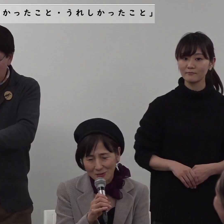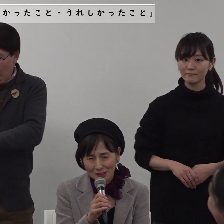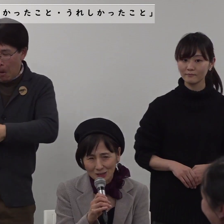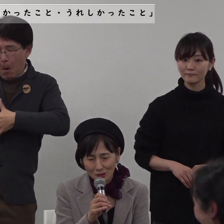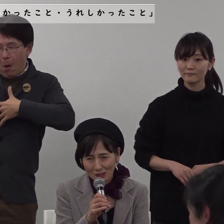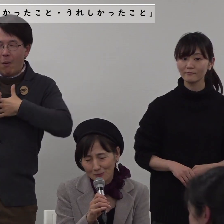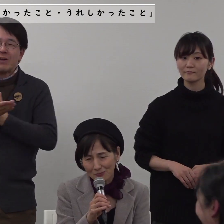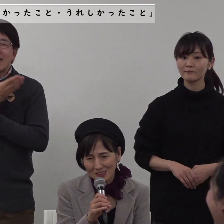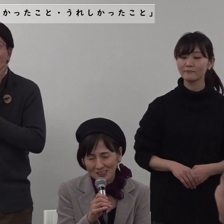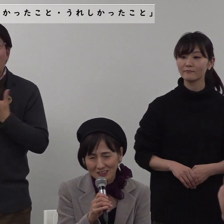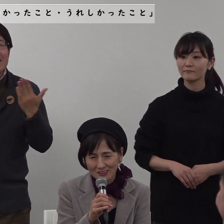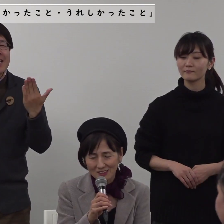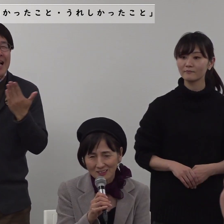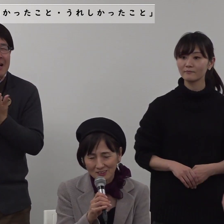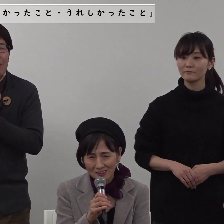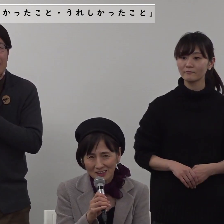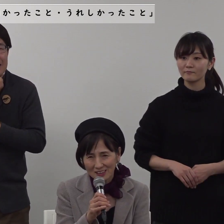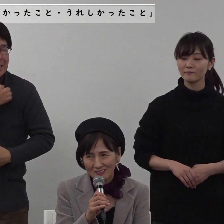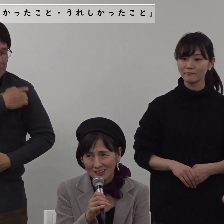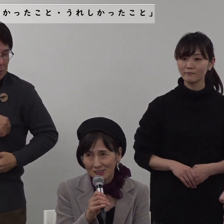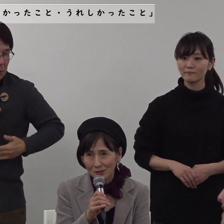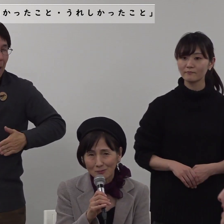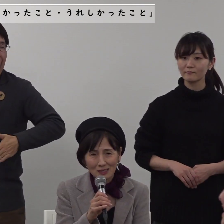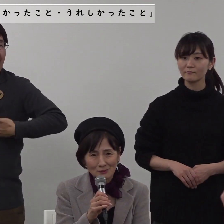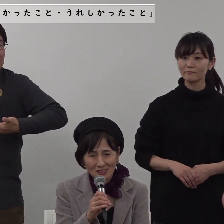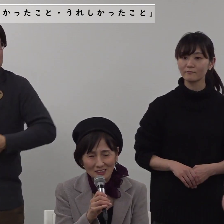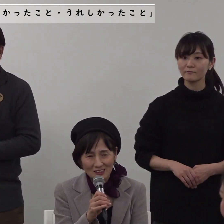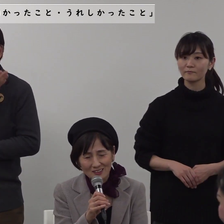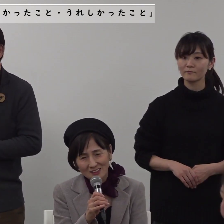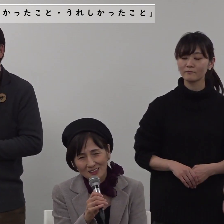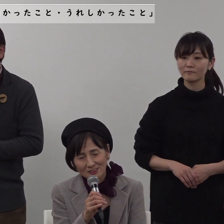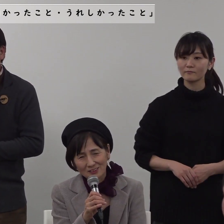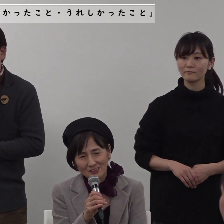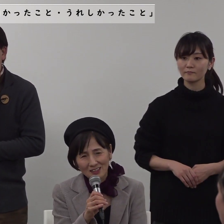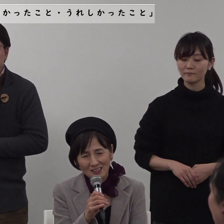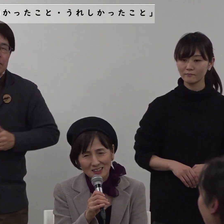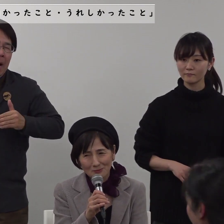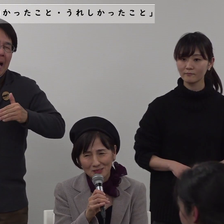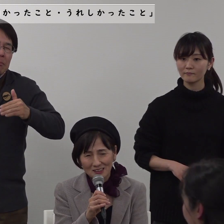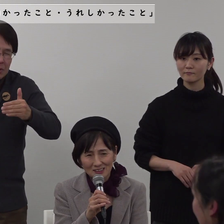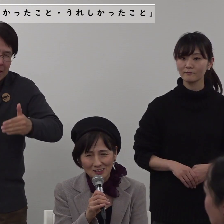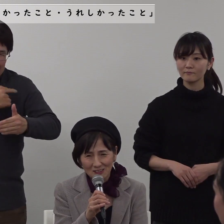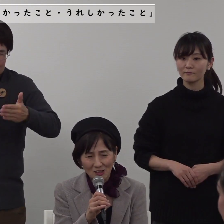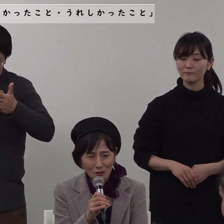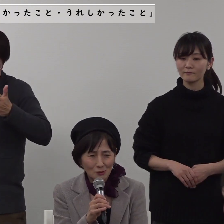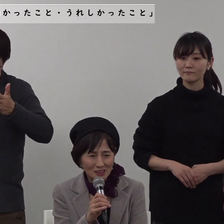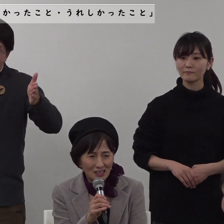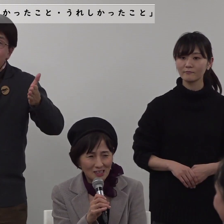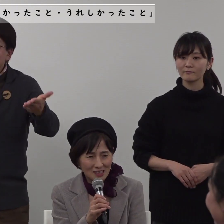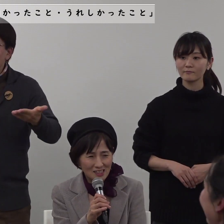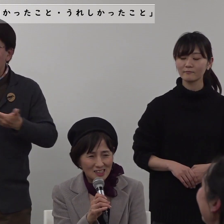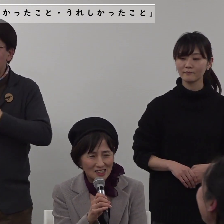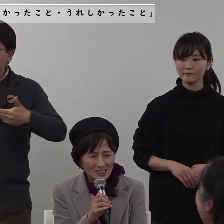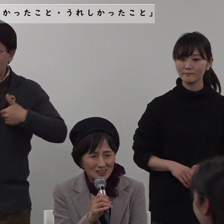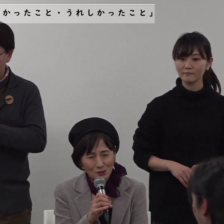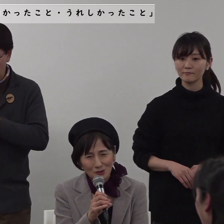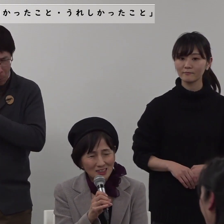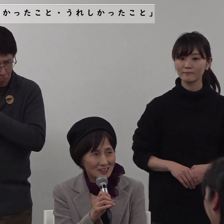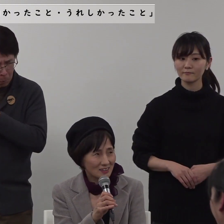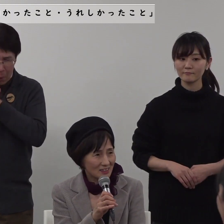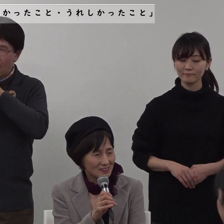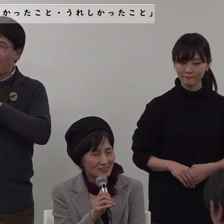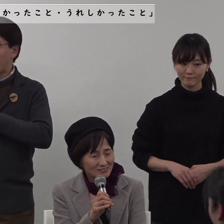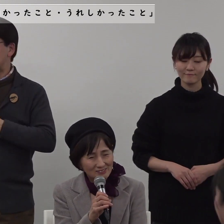私をハッピーにしてくれること 私を前向きにしてくれたことが やっぱり私には大きなことでしたね